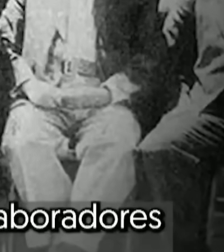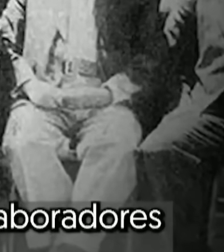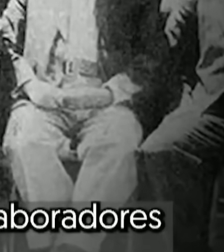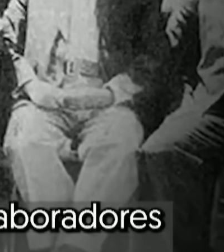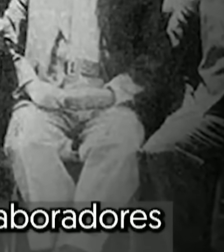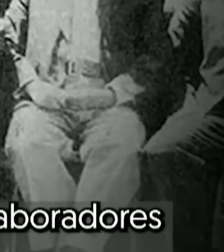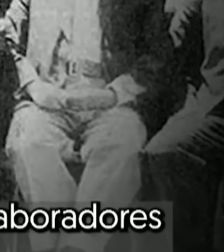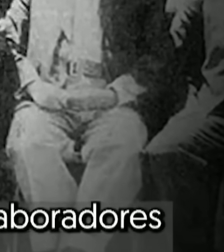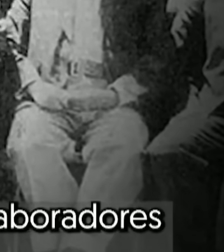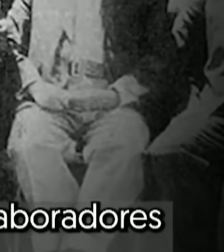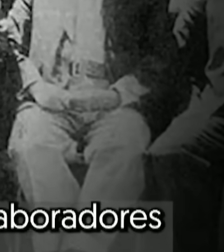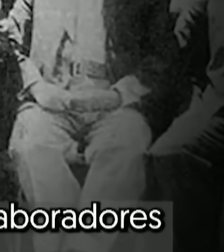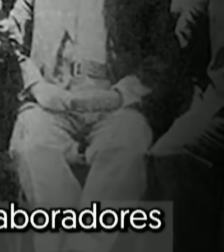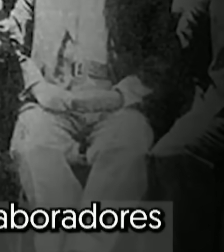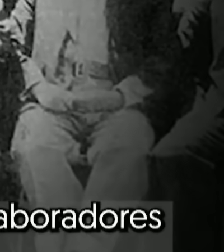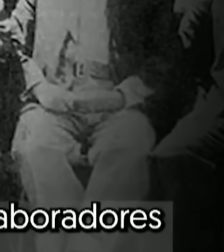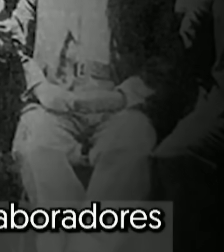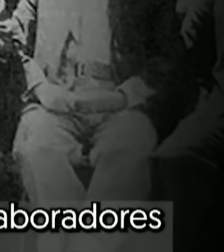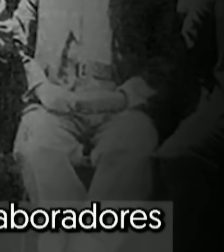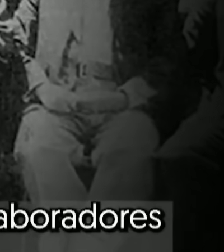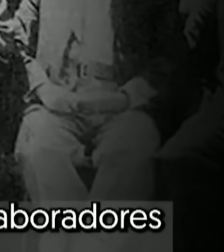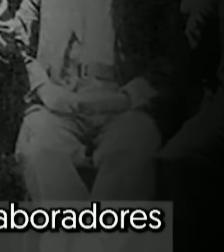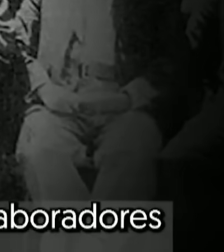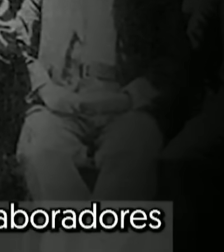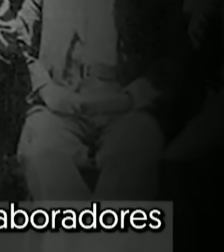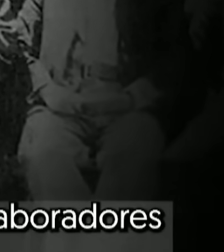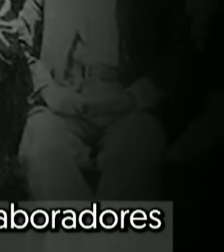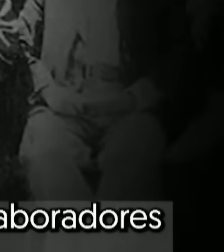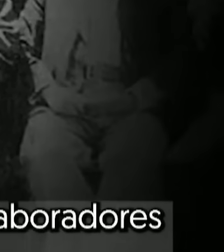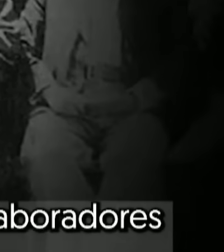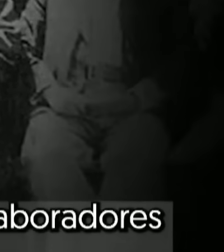pero un día Abraham González uno de los colaboradores más cercanos a Francisco y